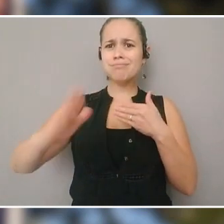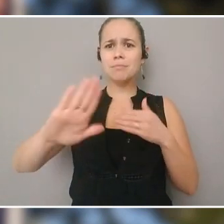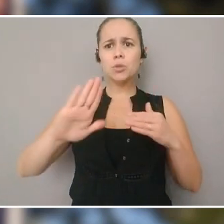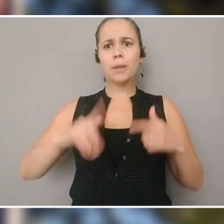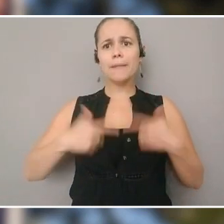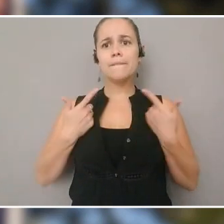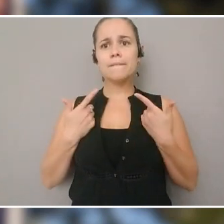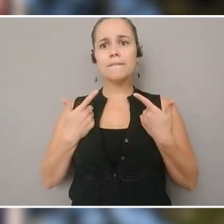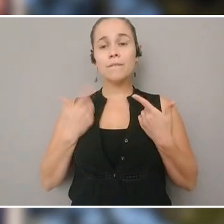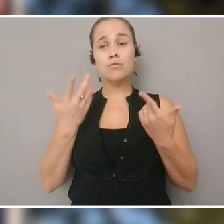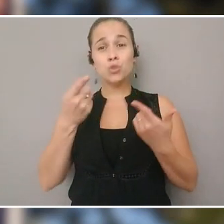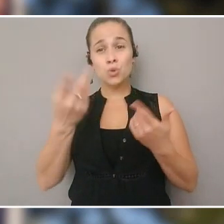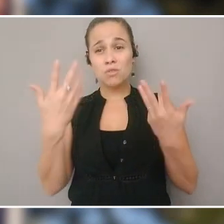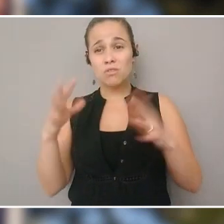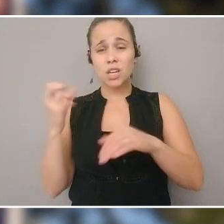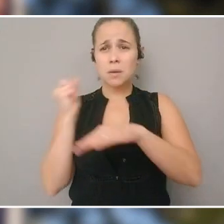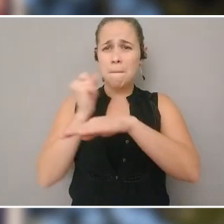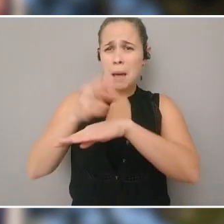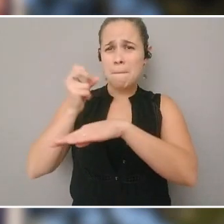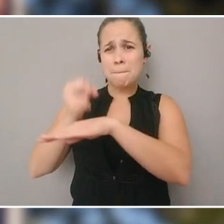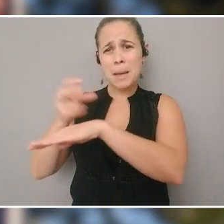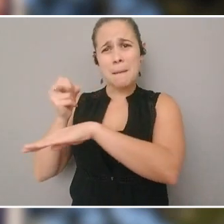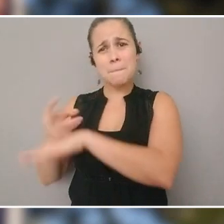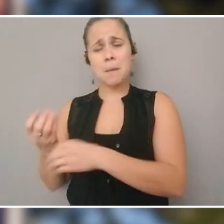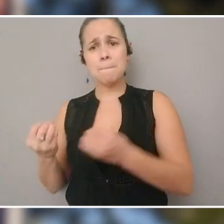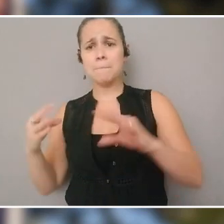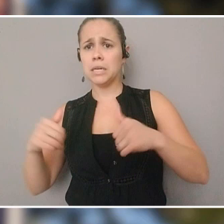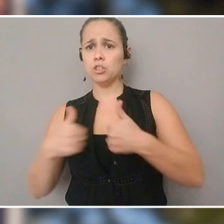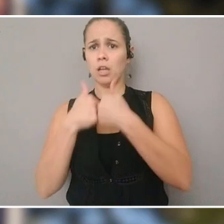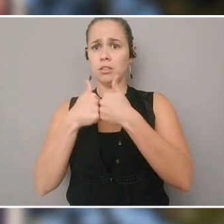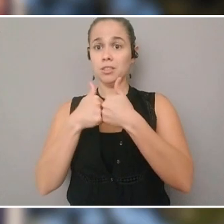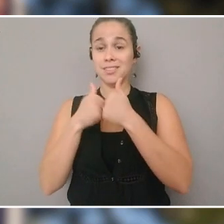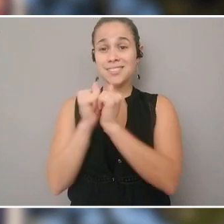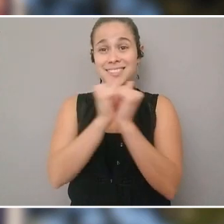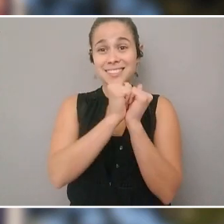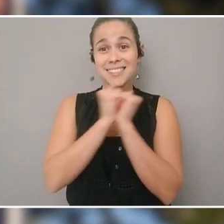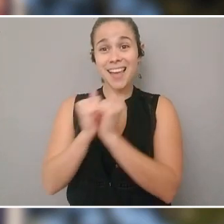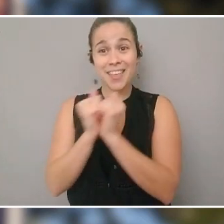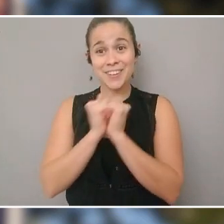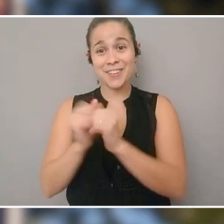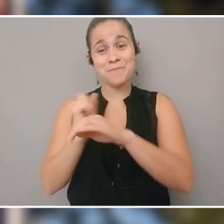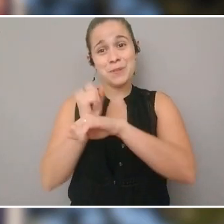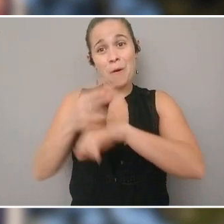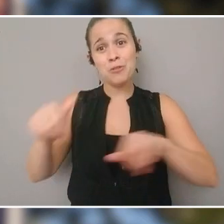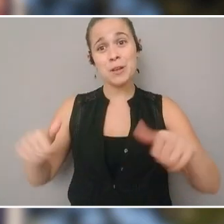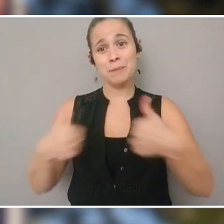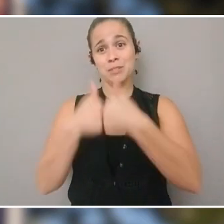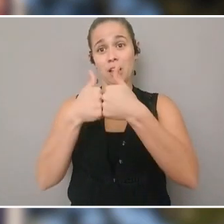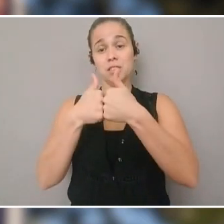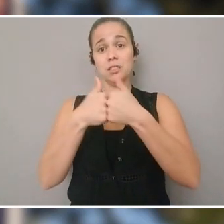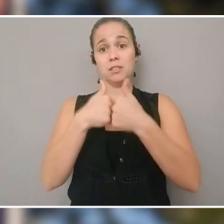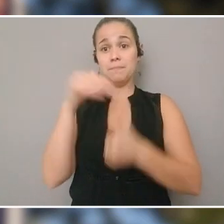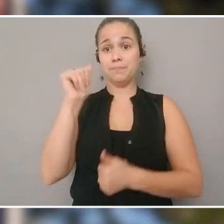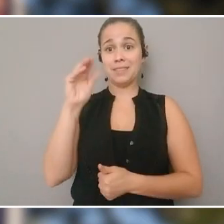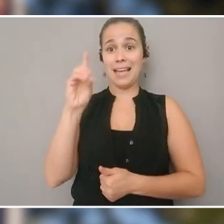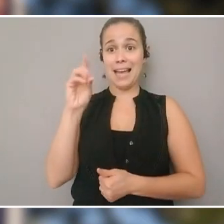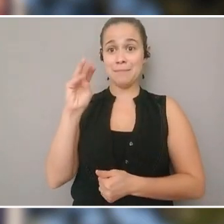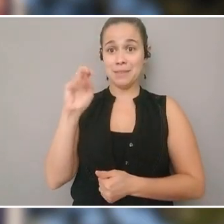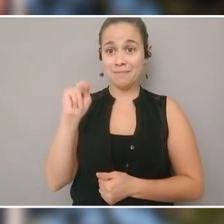muchas cosas y juntos vencimos mucho